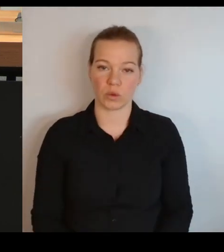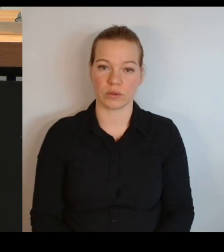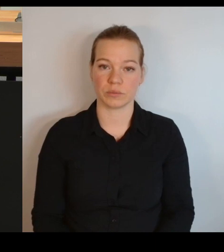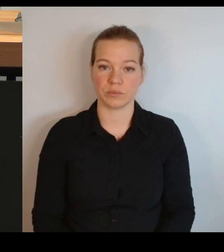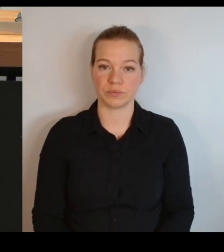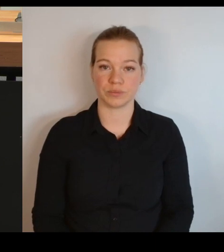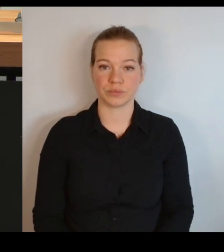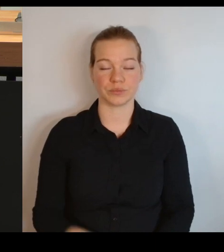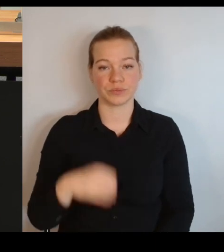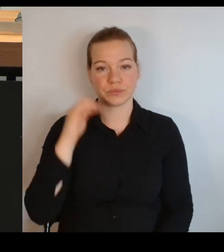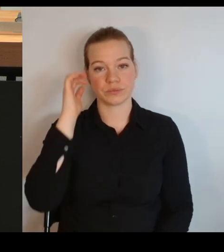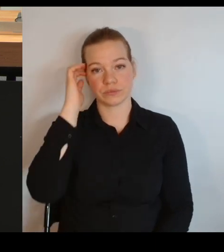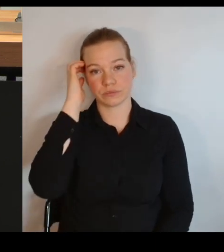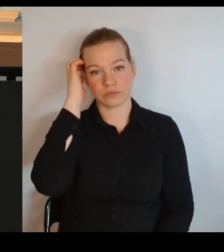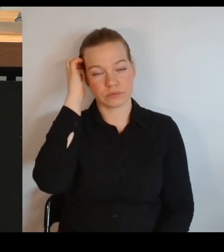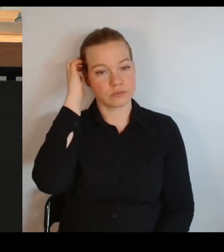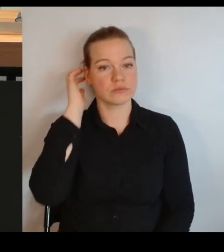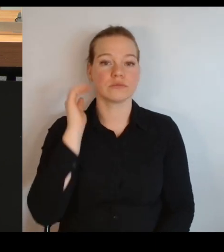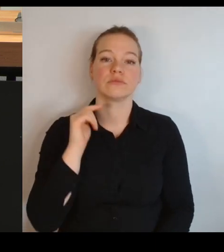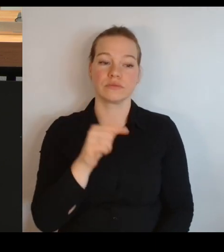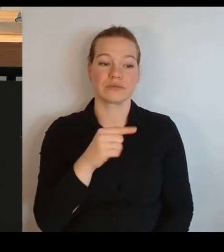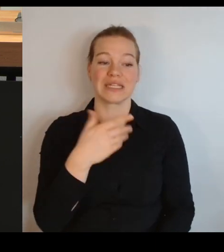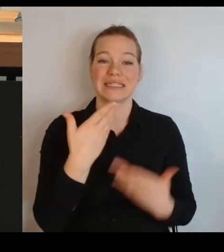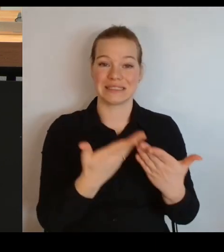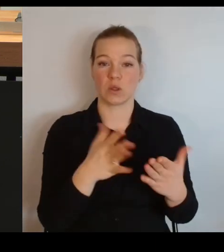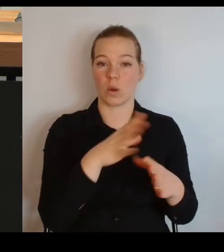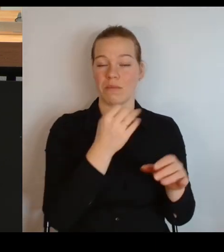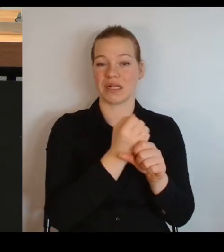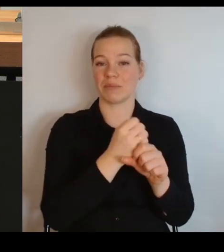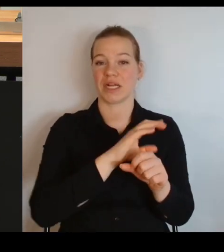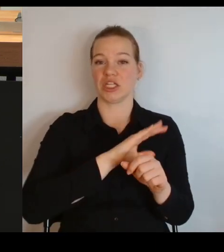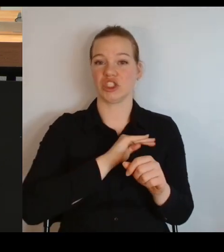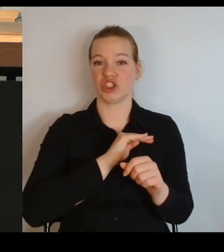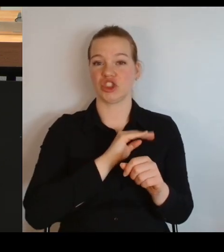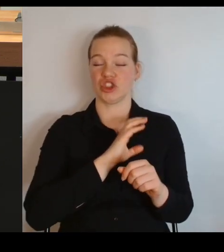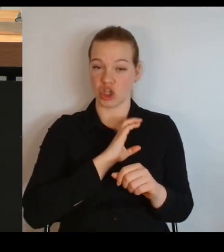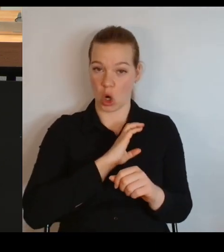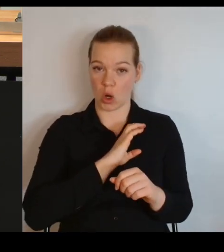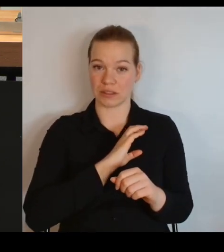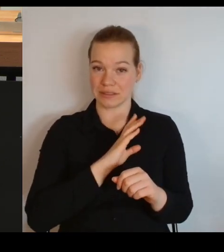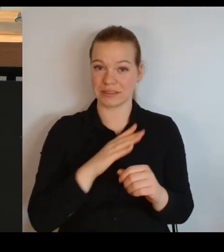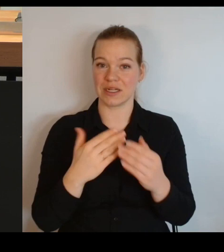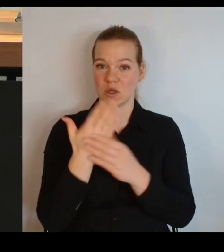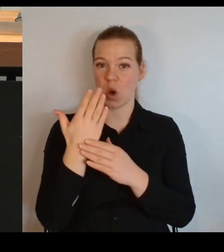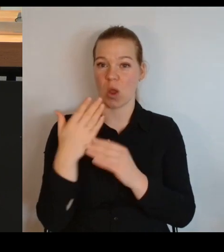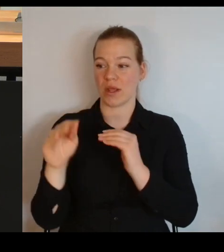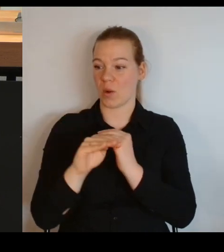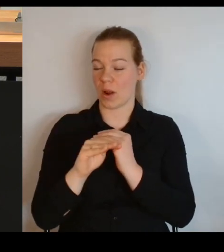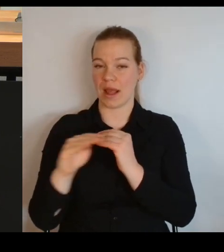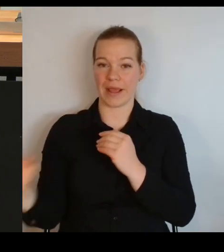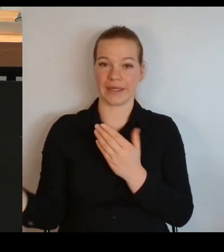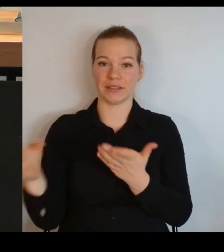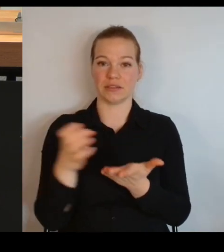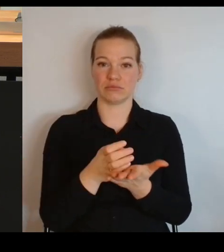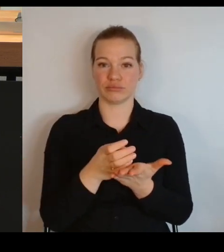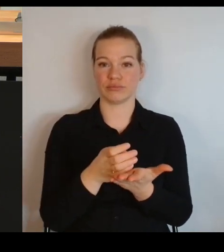Kolleginnen und Kollegen gibt. Und dann ist diese Bundesratsinitiative und die Punkte, die hier vorgeschlagen werden